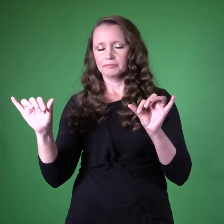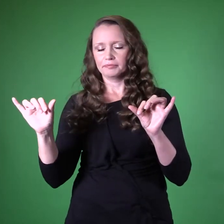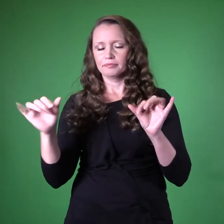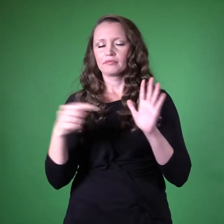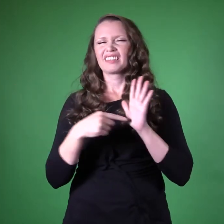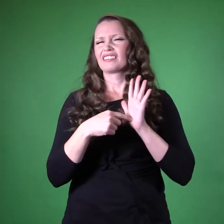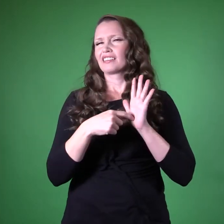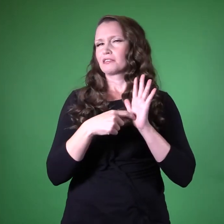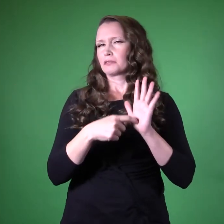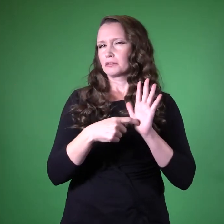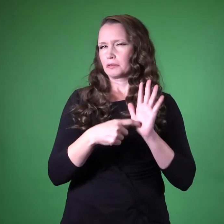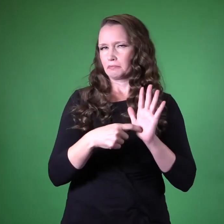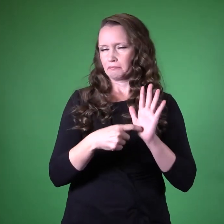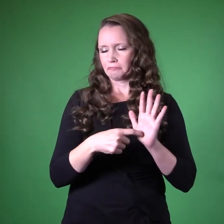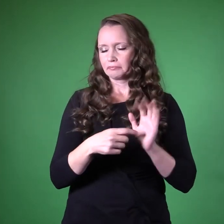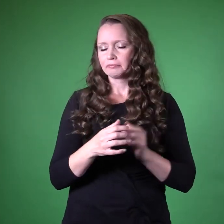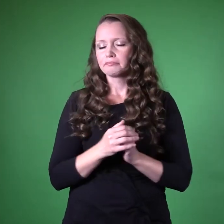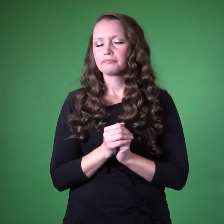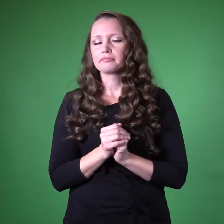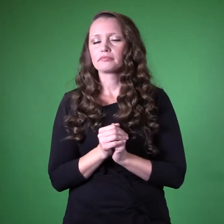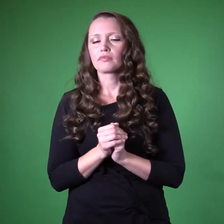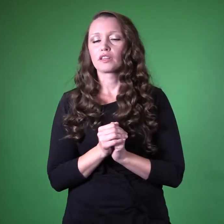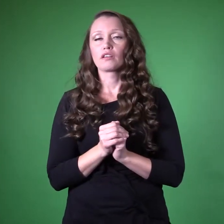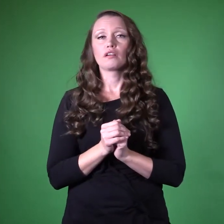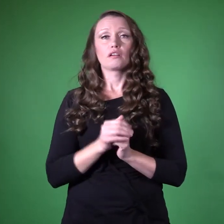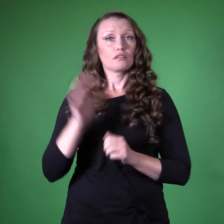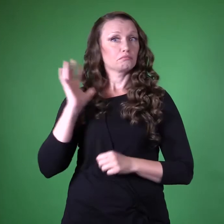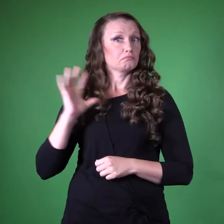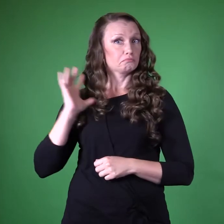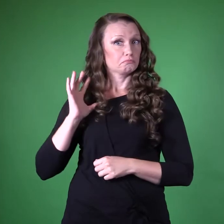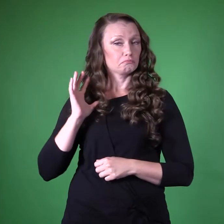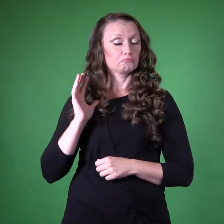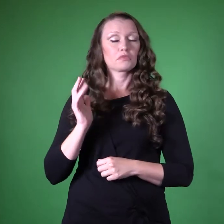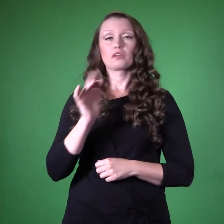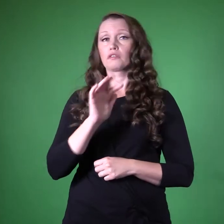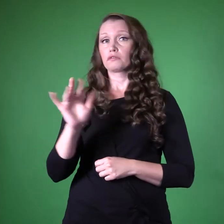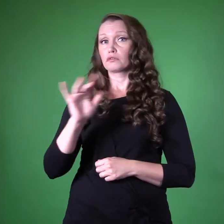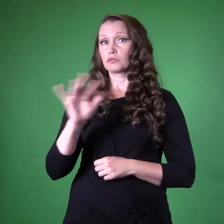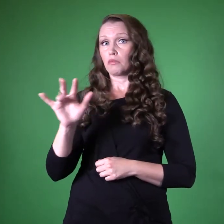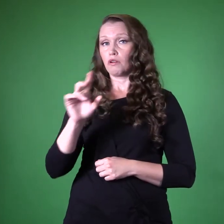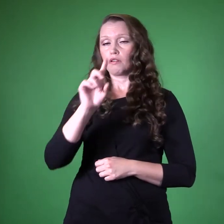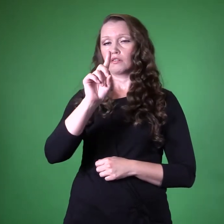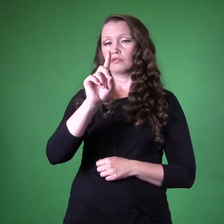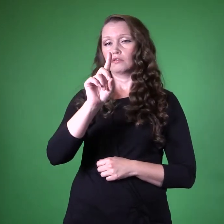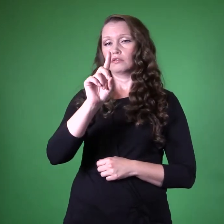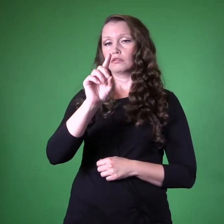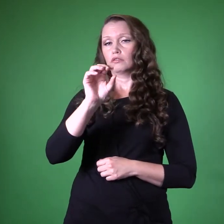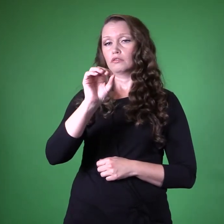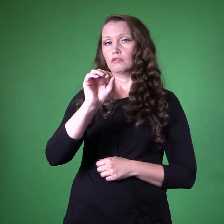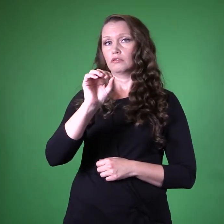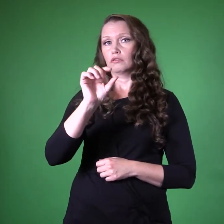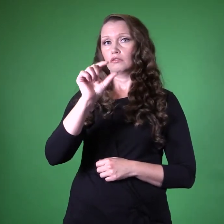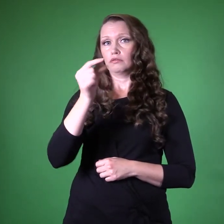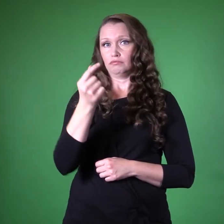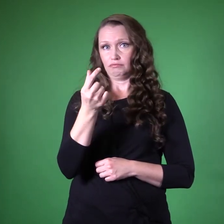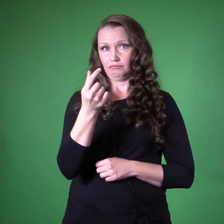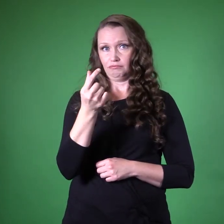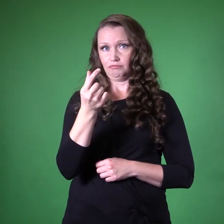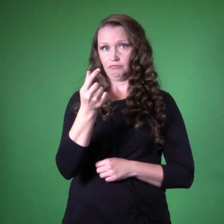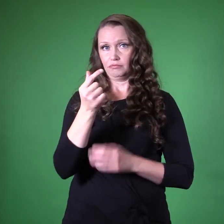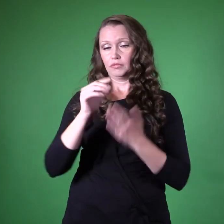THE FINGERSPELLED WORD DOG